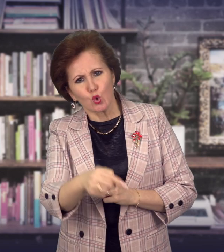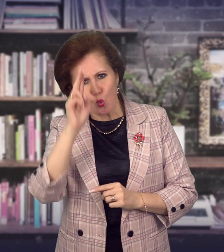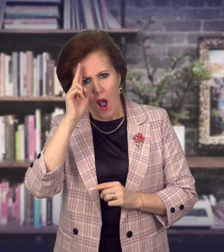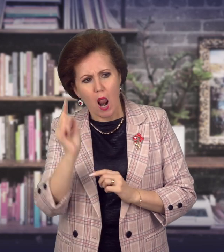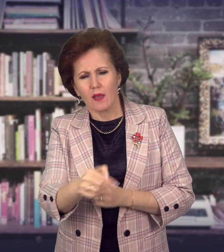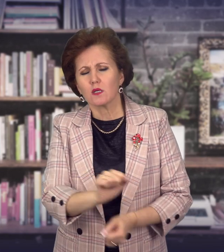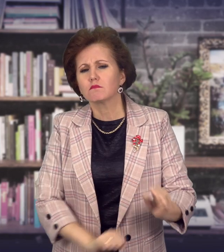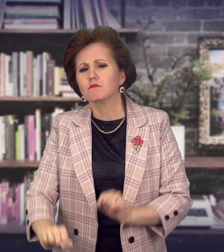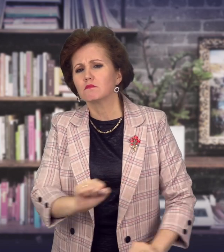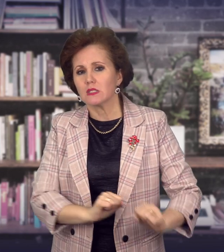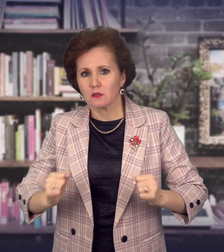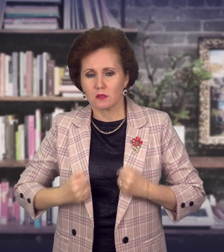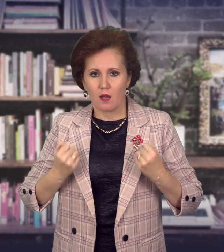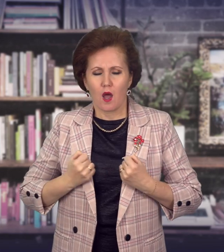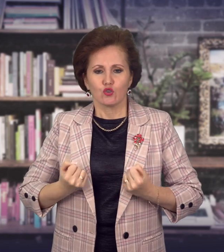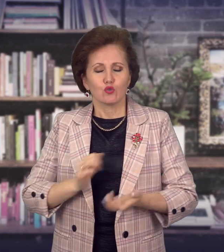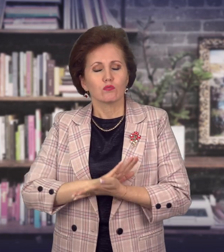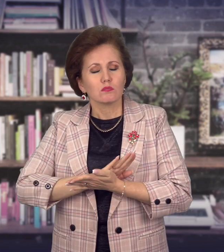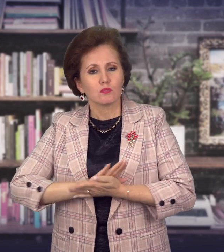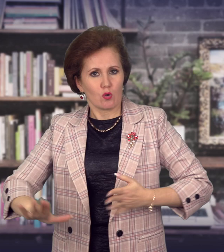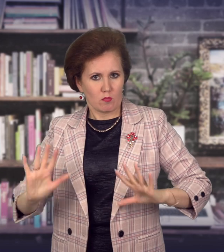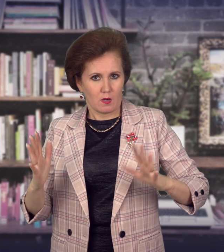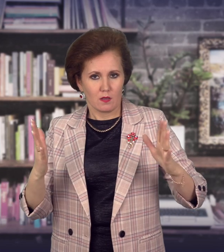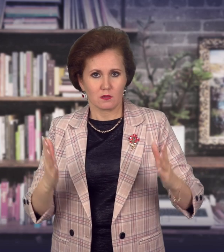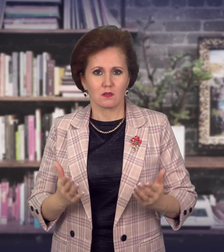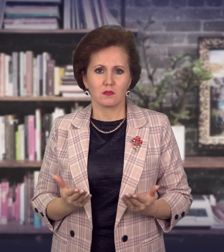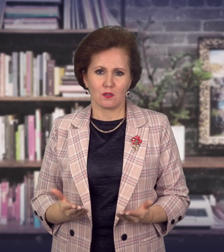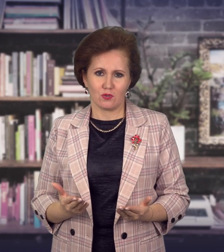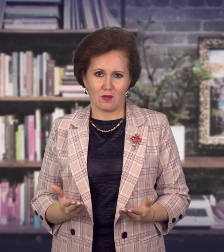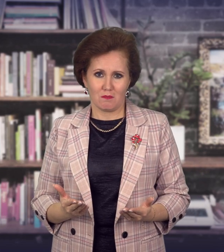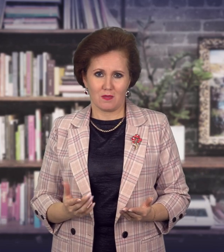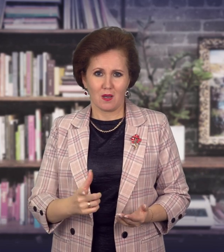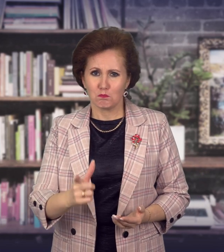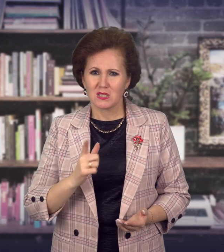В туалетах моешь так, что все сияет! Зачем?